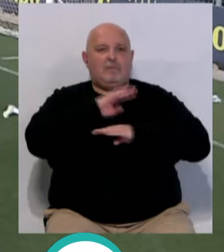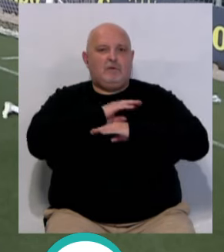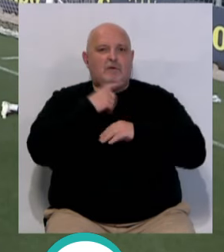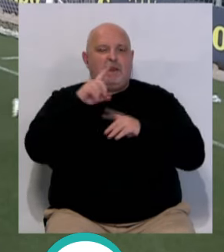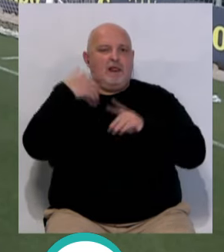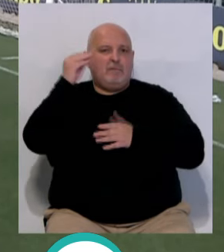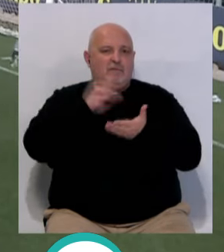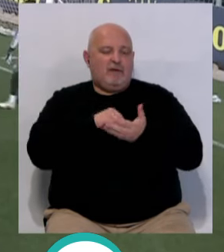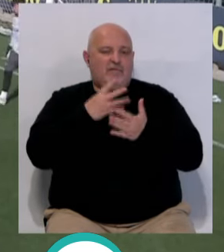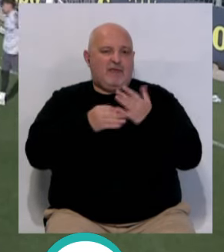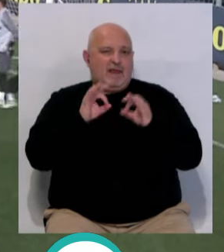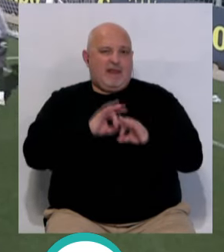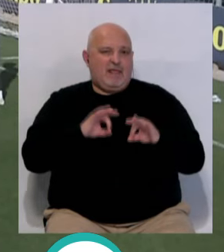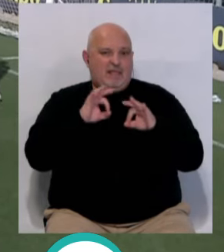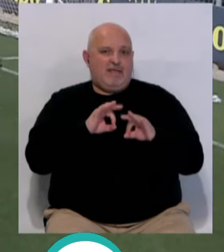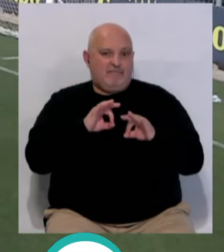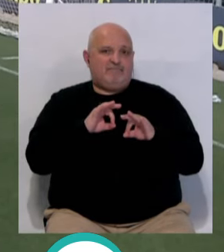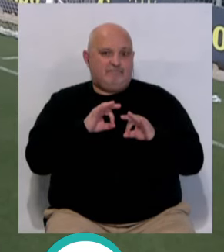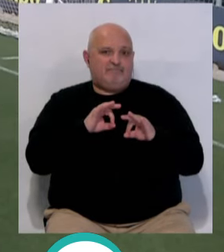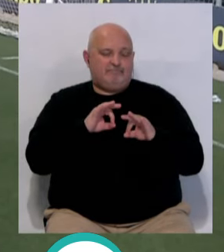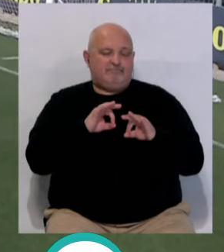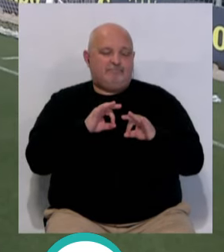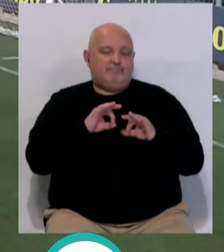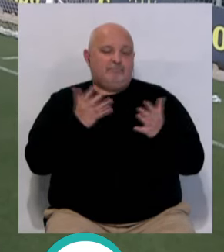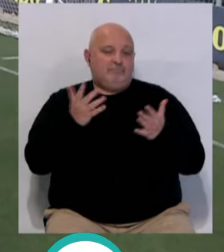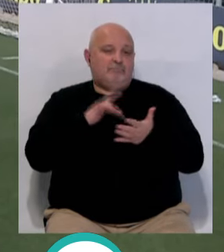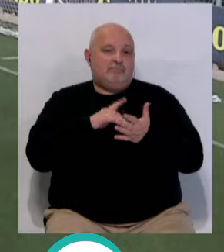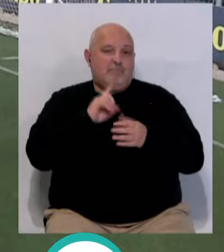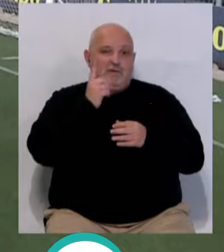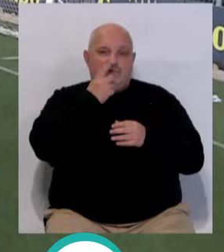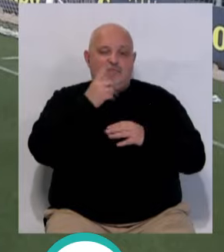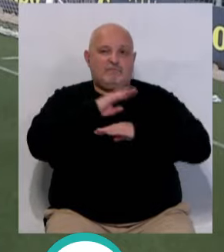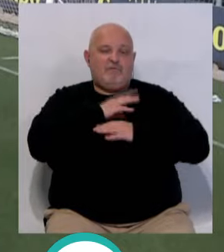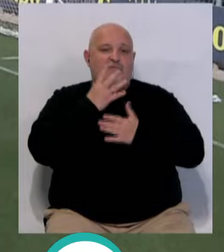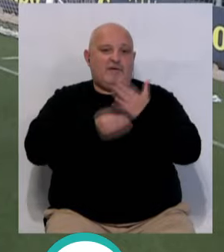la próxima cuando falla sabes no Y en este caso ha pasado eso el portero ha fallado y ha fallado